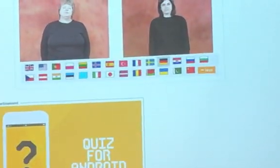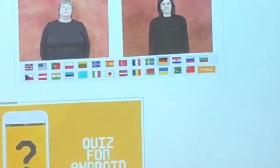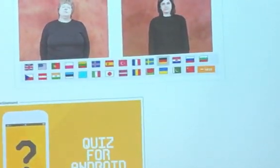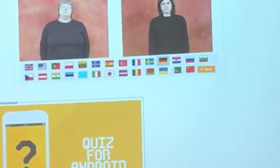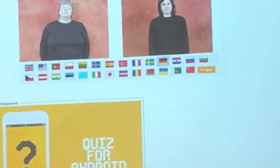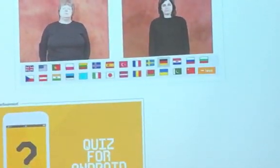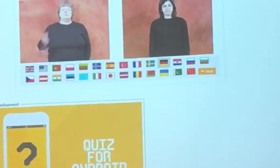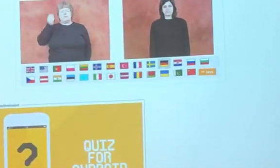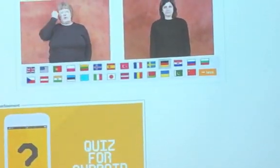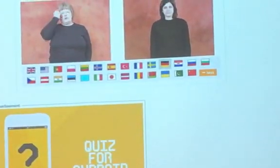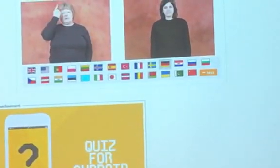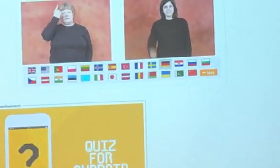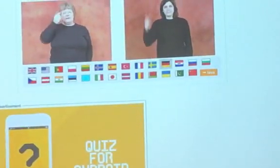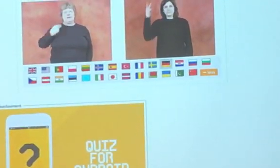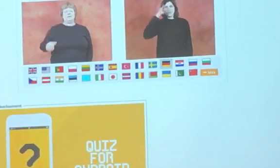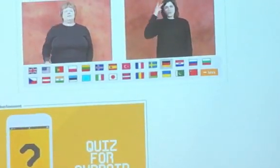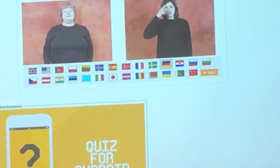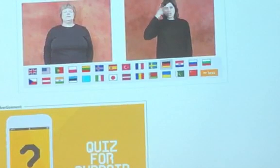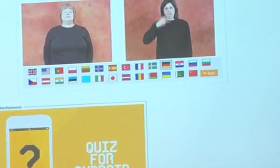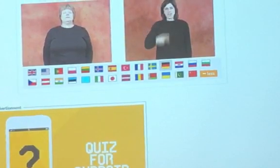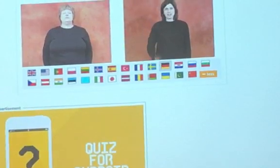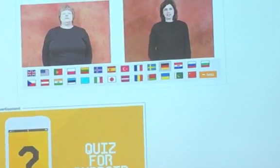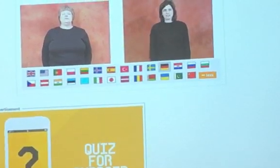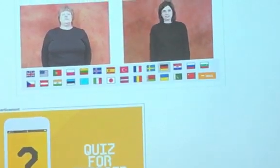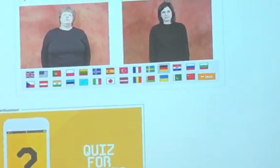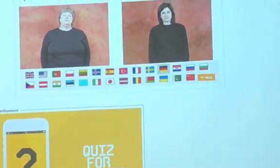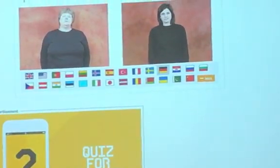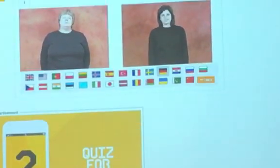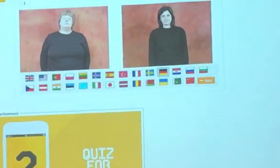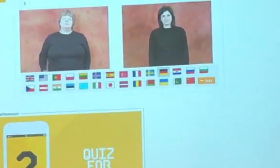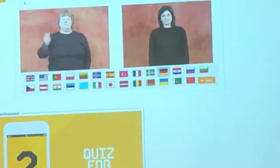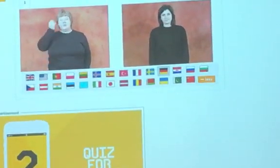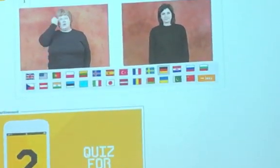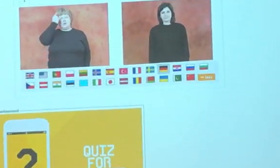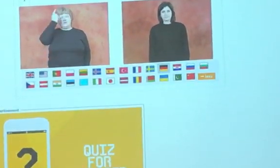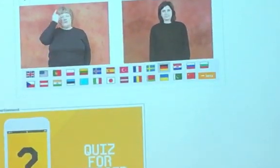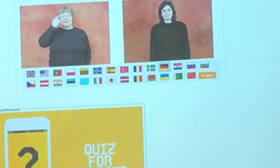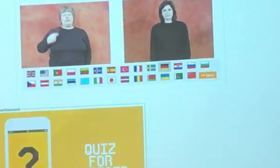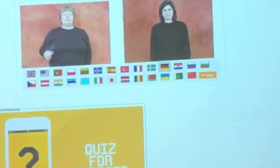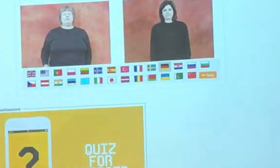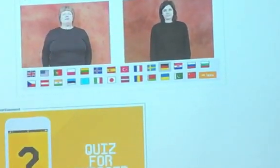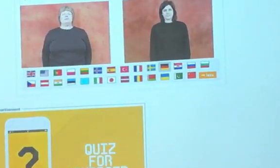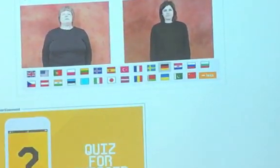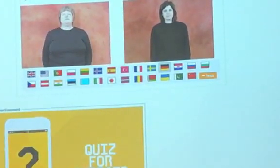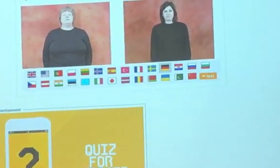also, dass die Etymologie davon nicht nur mit der Position des Gehirns zu tun hat,